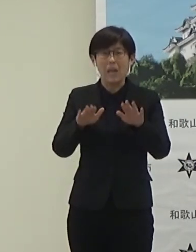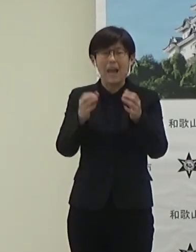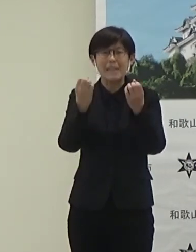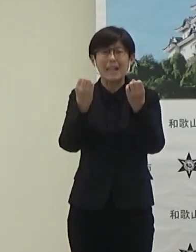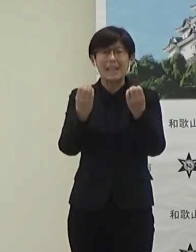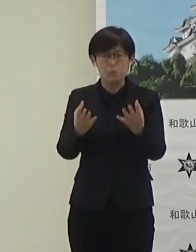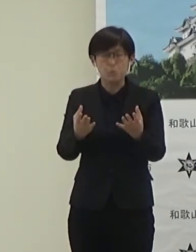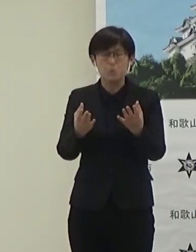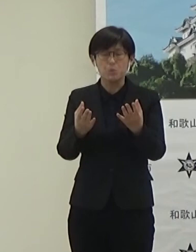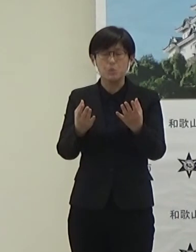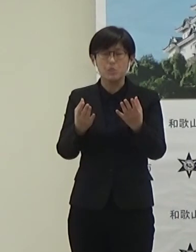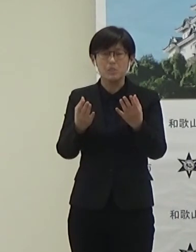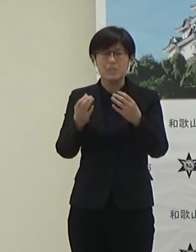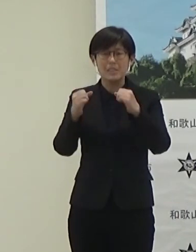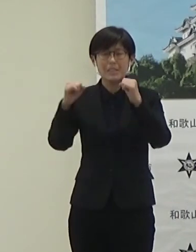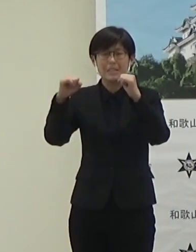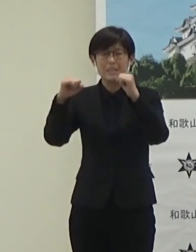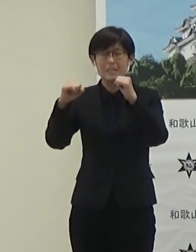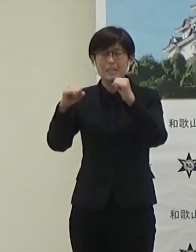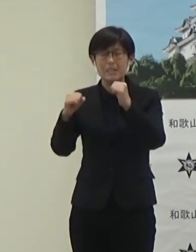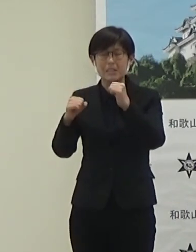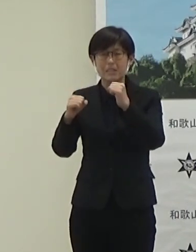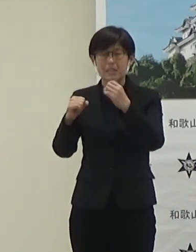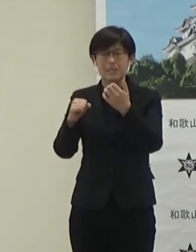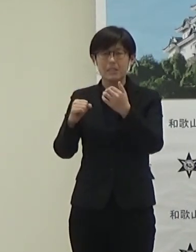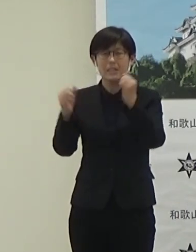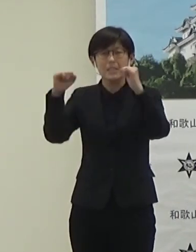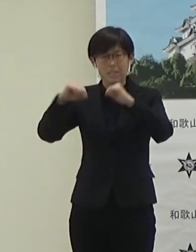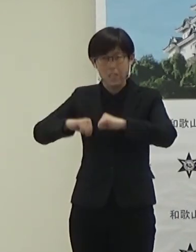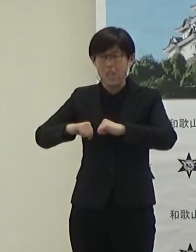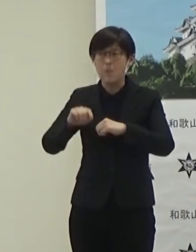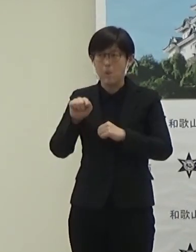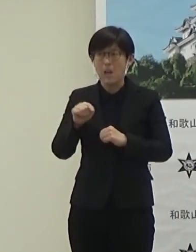ちょっとどう聞いていいかわからないですけど港に